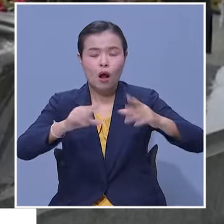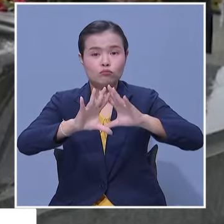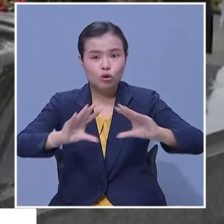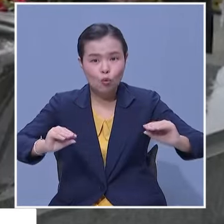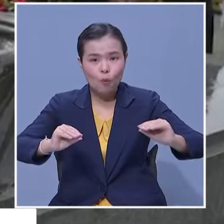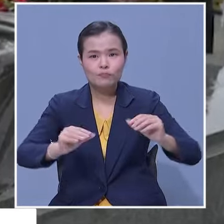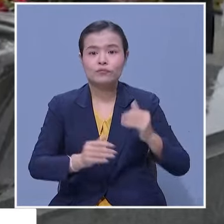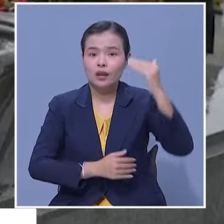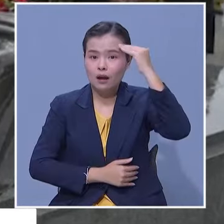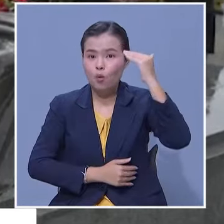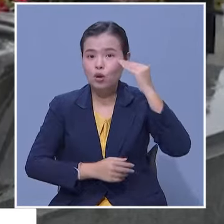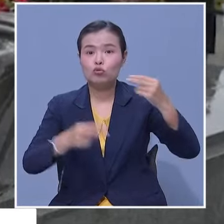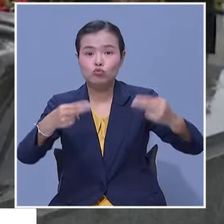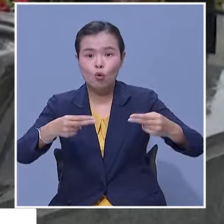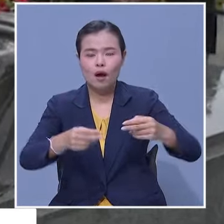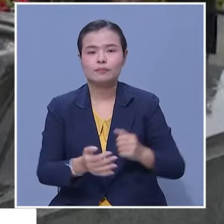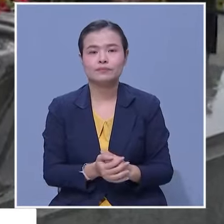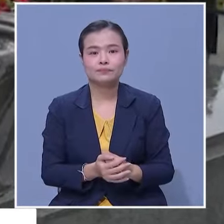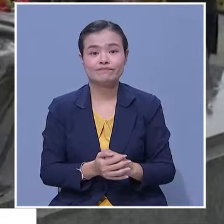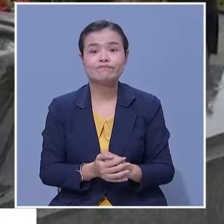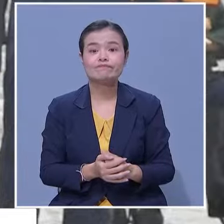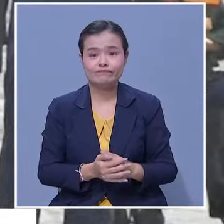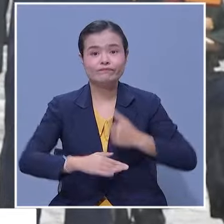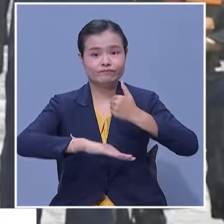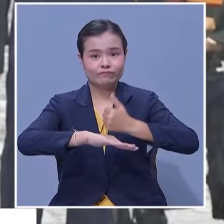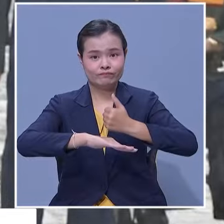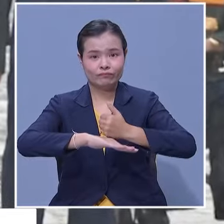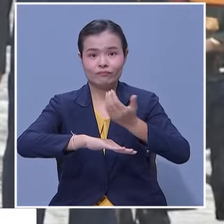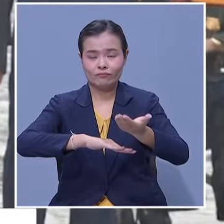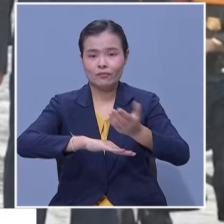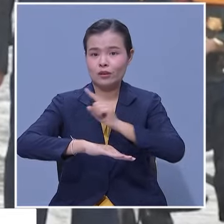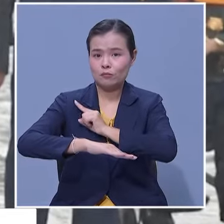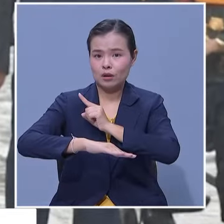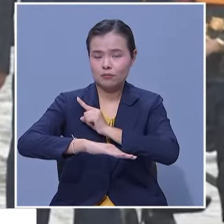เกาหลีผู้นำสูงสุดของเกาหลีเหนือเปิดเผย ว่าภารกิจอันศักดิ์สิทธิ์ของคนรุ่น